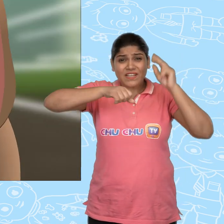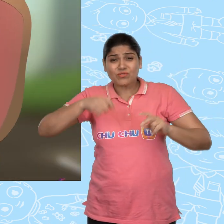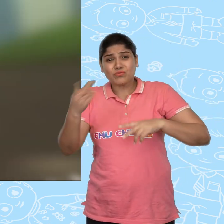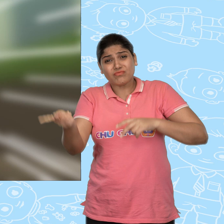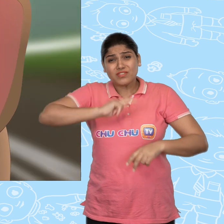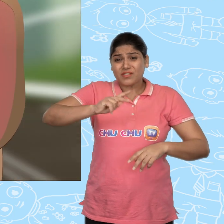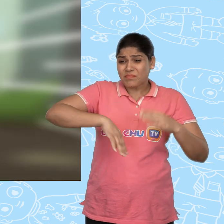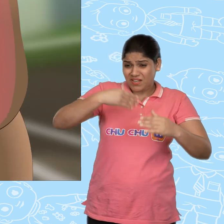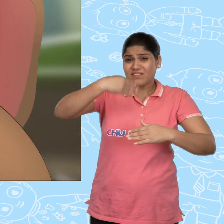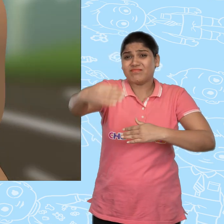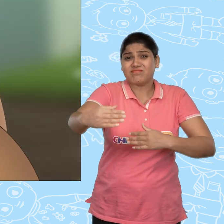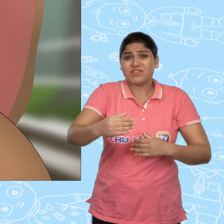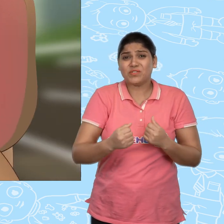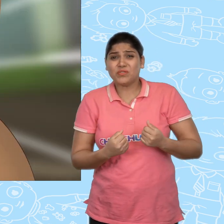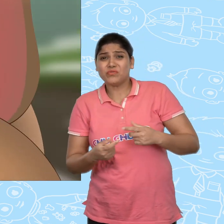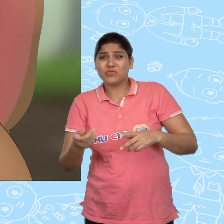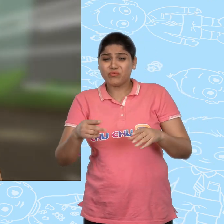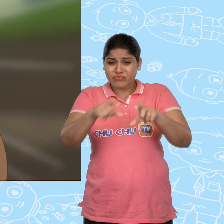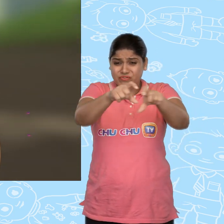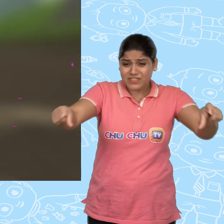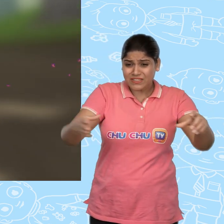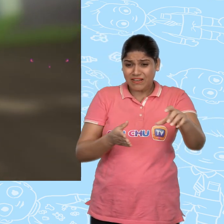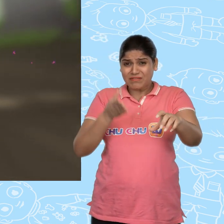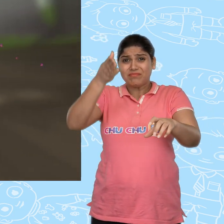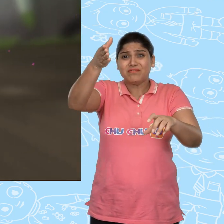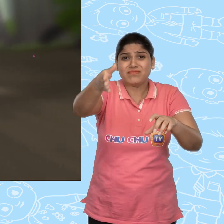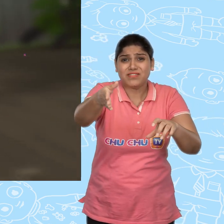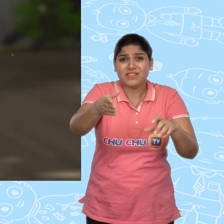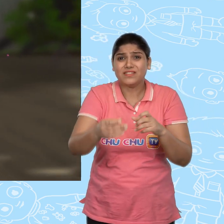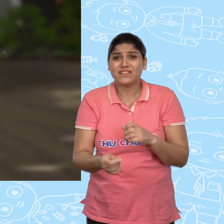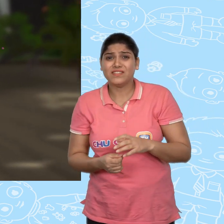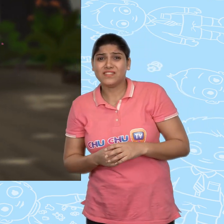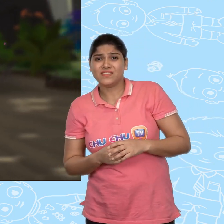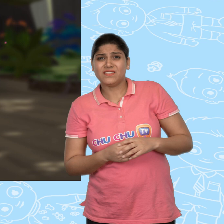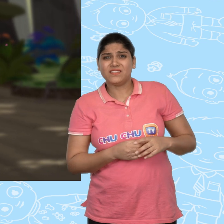खरगोश फिर से मेरे आगे है और वो फिनिश लाइन पार कर रहा है